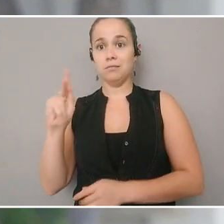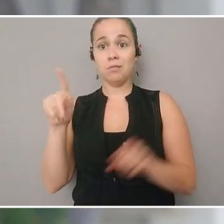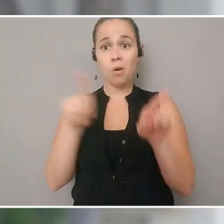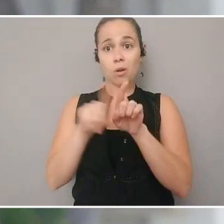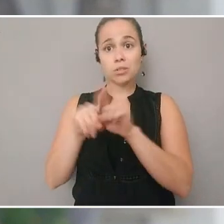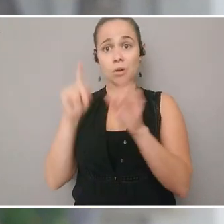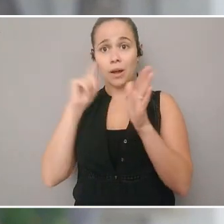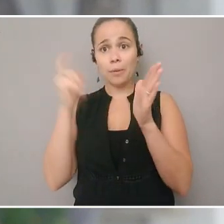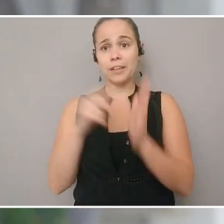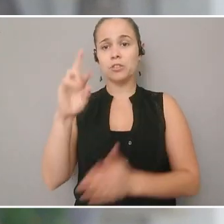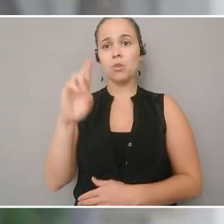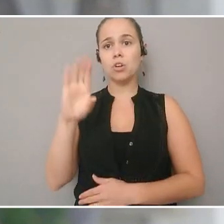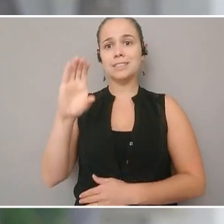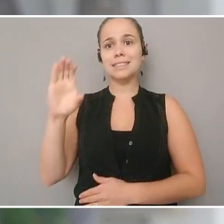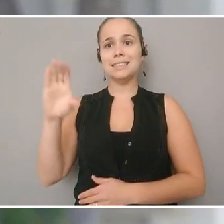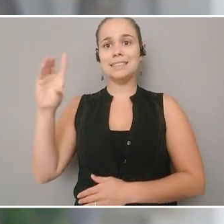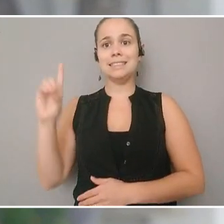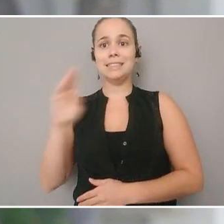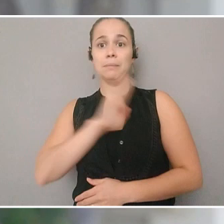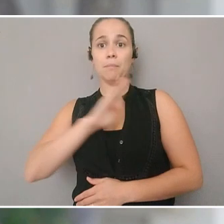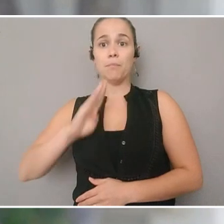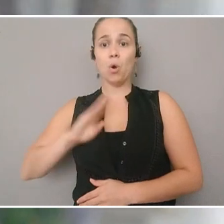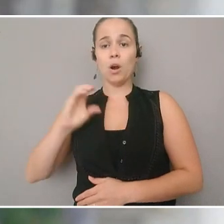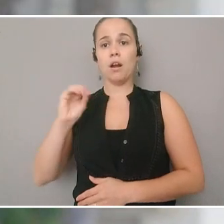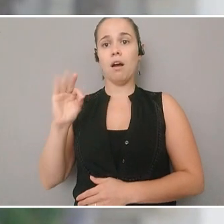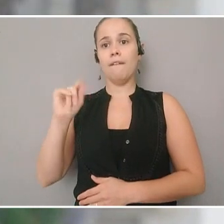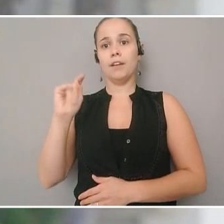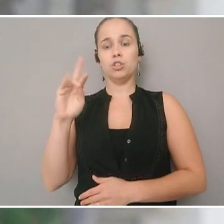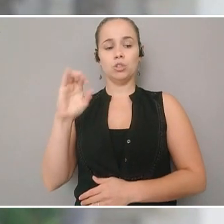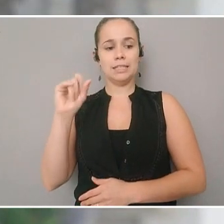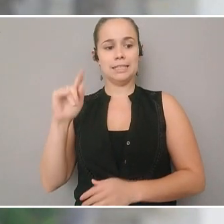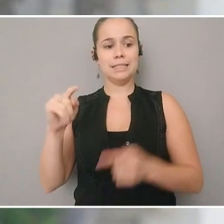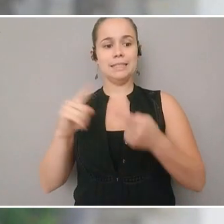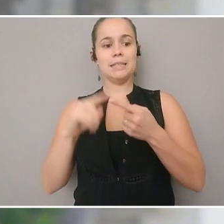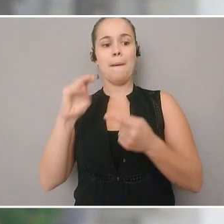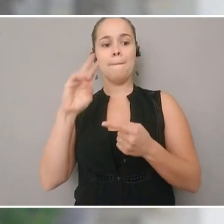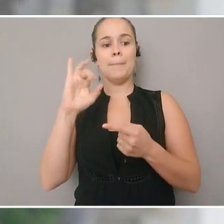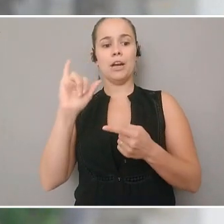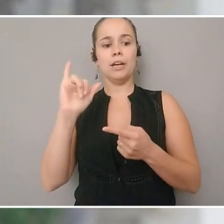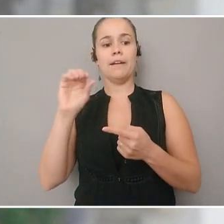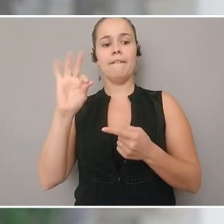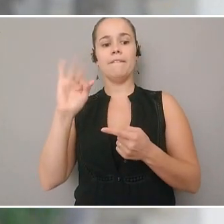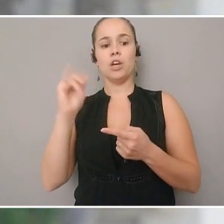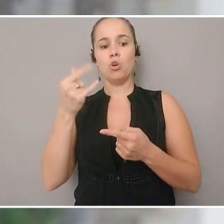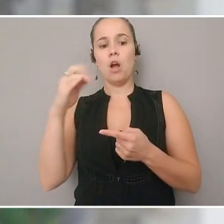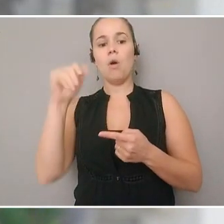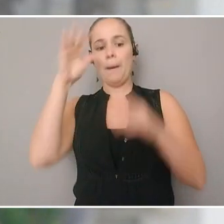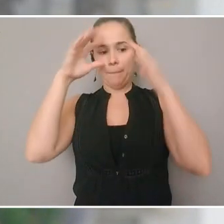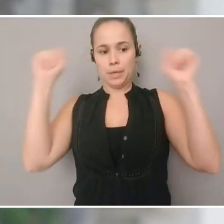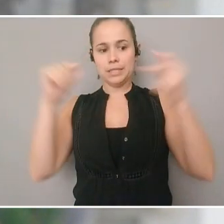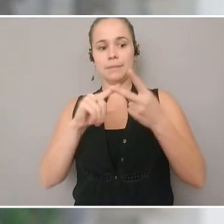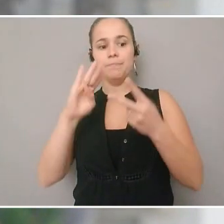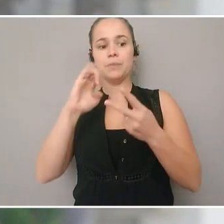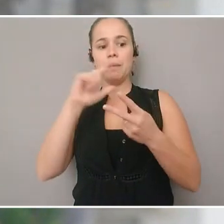la Junta de Síndicos Sra. Mary Figueroa